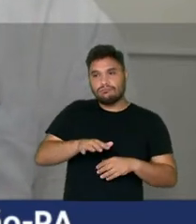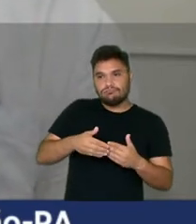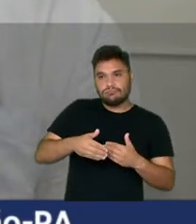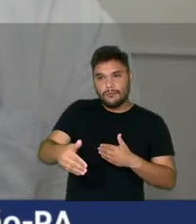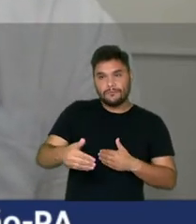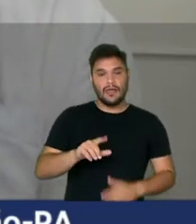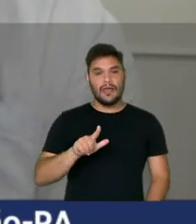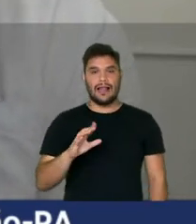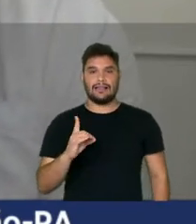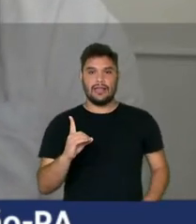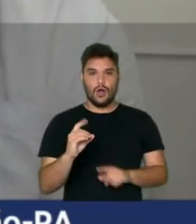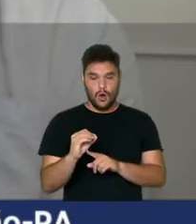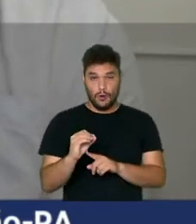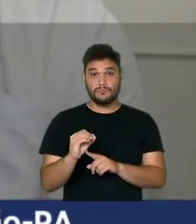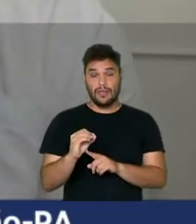ESTIMATIVA DE IMPACTO